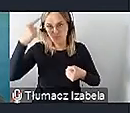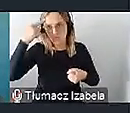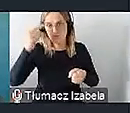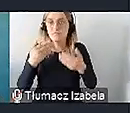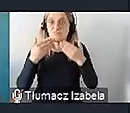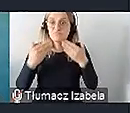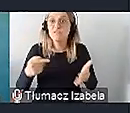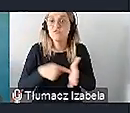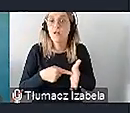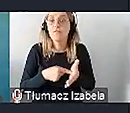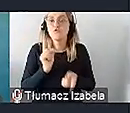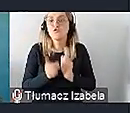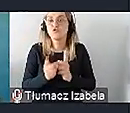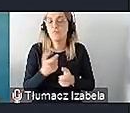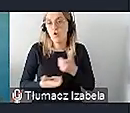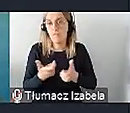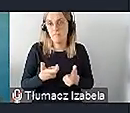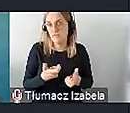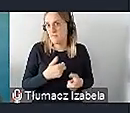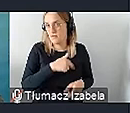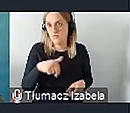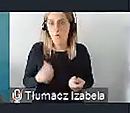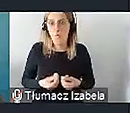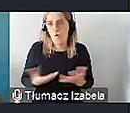Dzięki temu robimy to tak szybko i często z dużą łatwością.